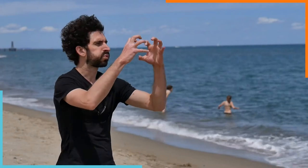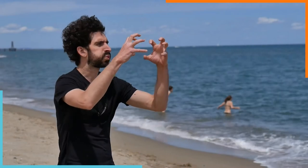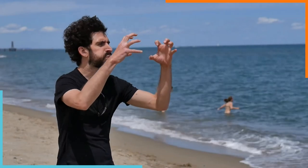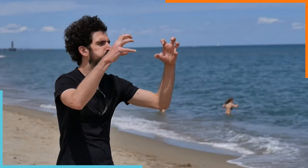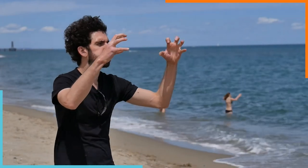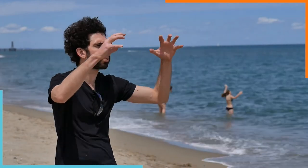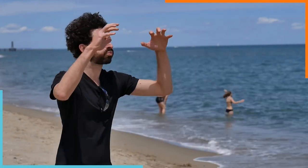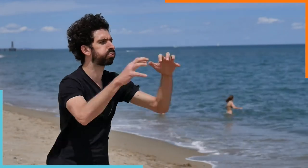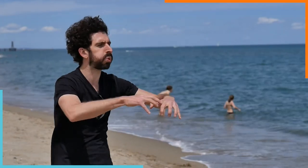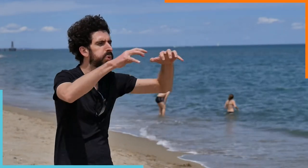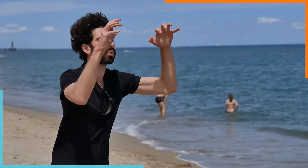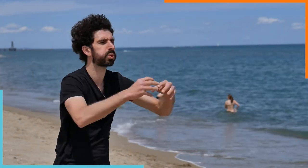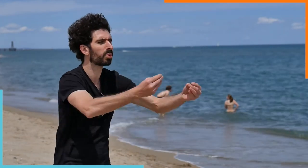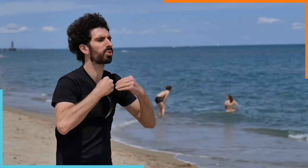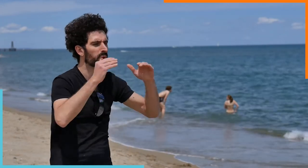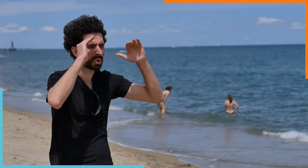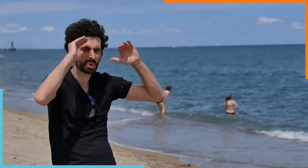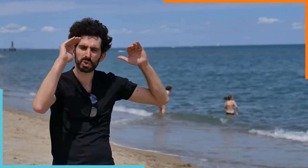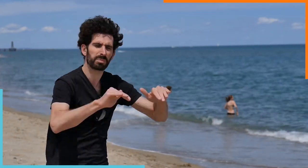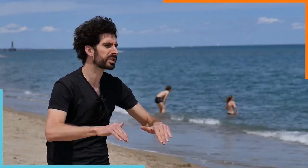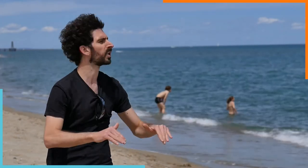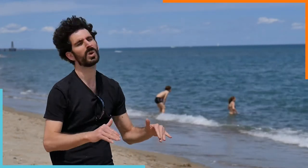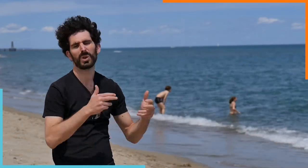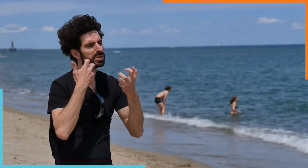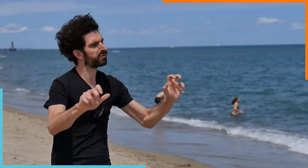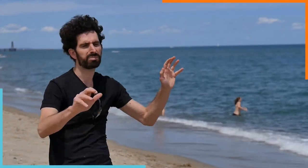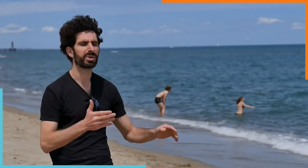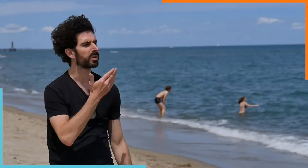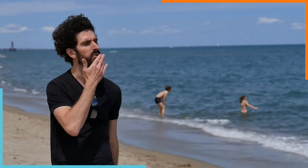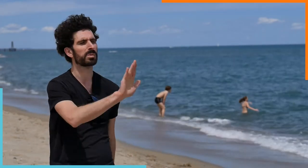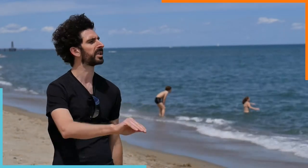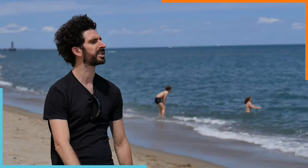La pluie et les nuages, ça me déprime et je ne veux pas ça, non merci.